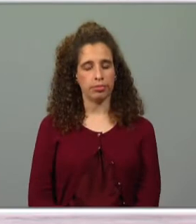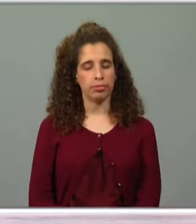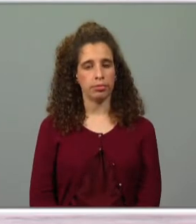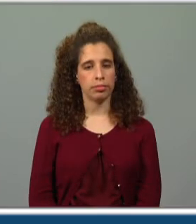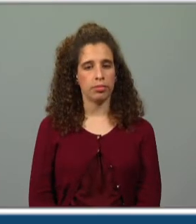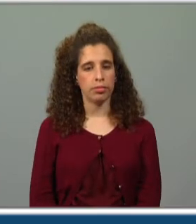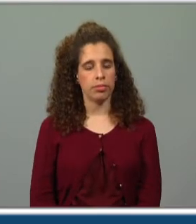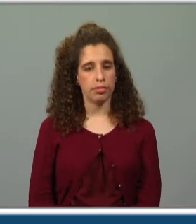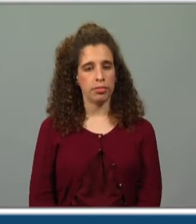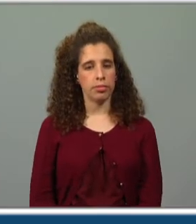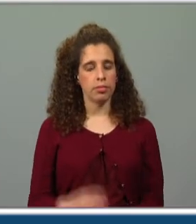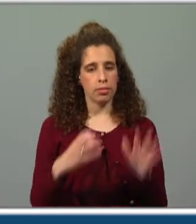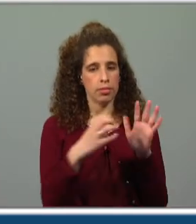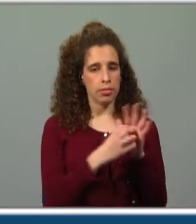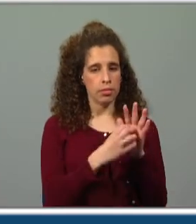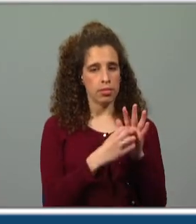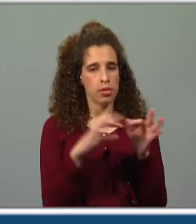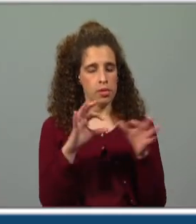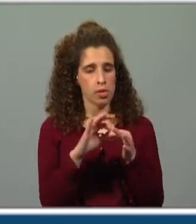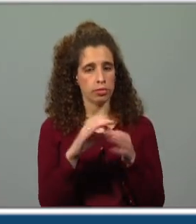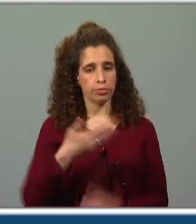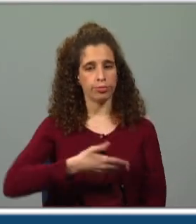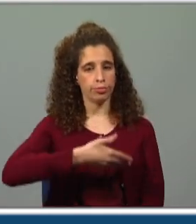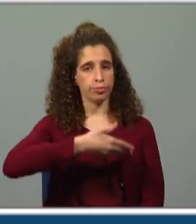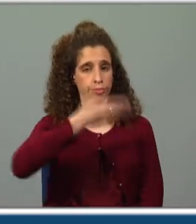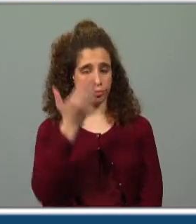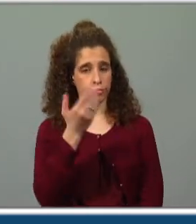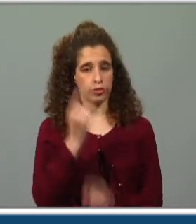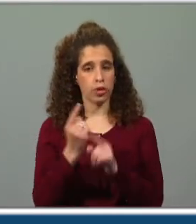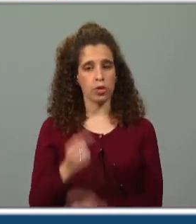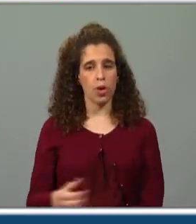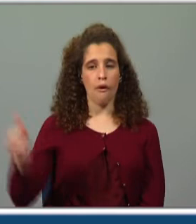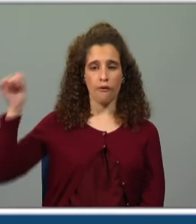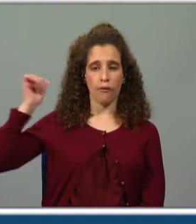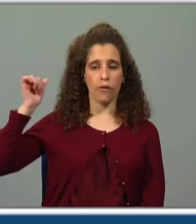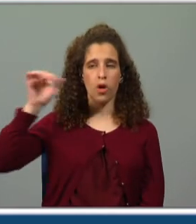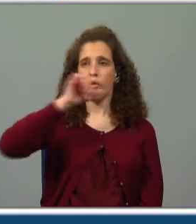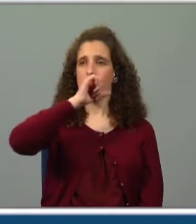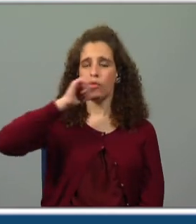e a imagem representa o dia pois ao fundo vê-se o céu 圖像代表這一天，因為在背景你可以看到天空